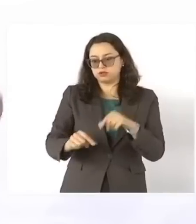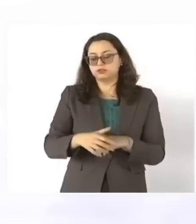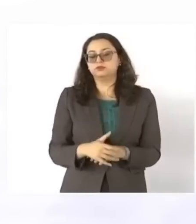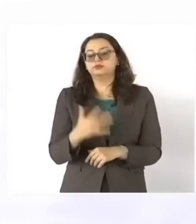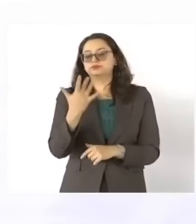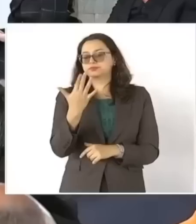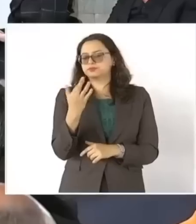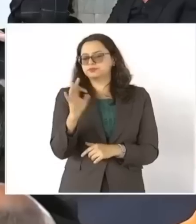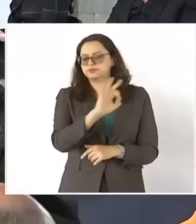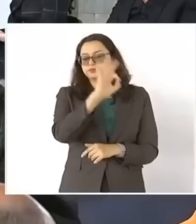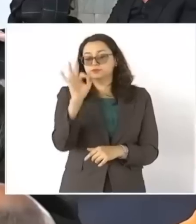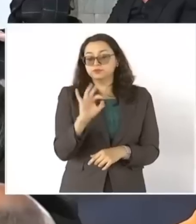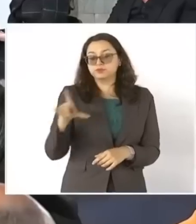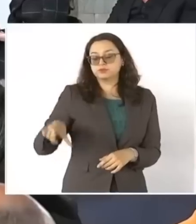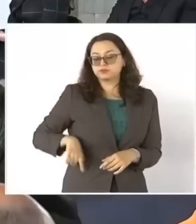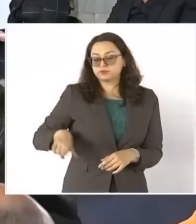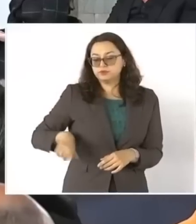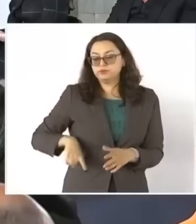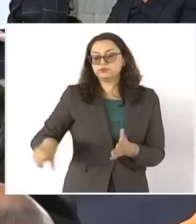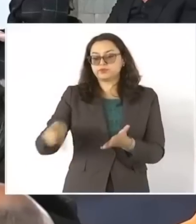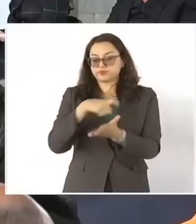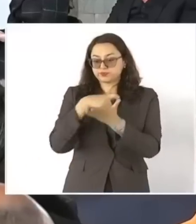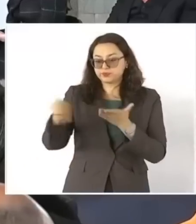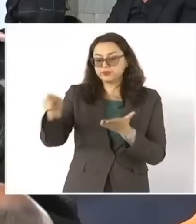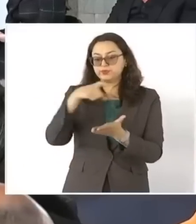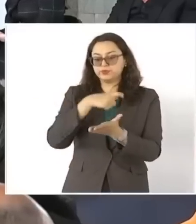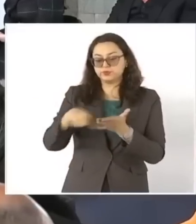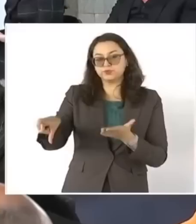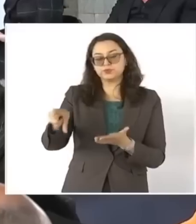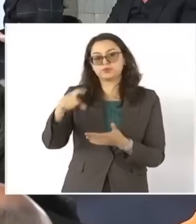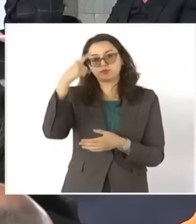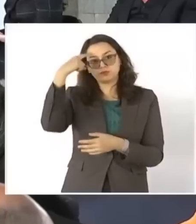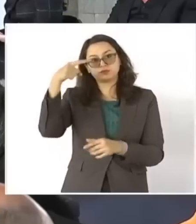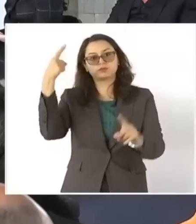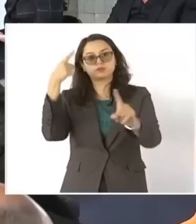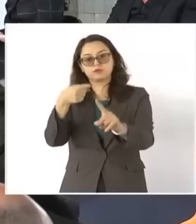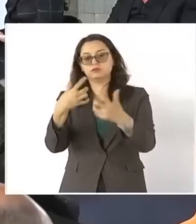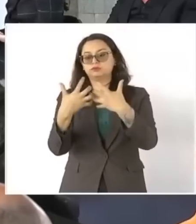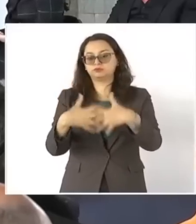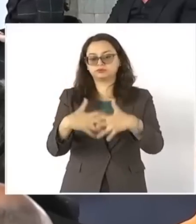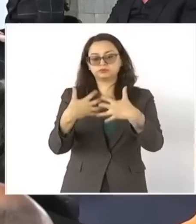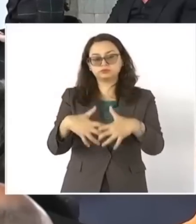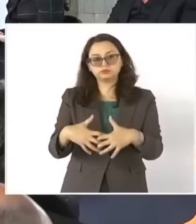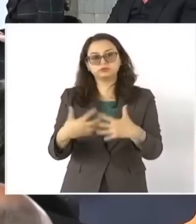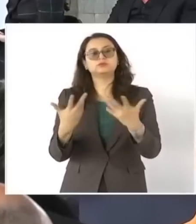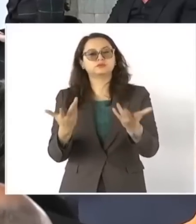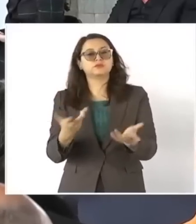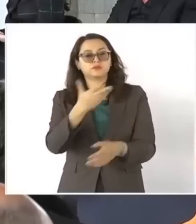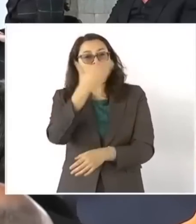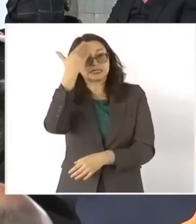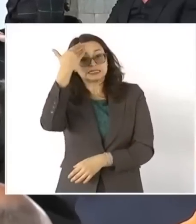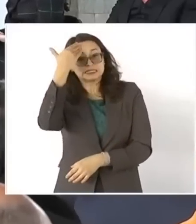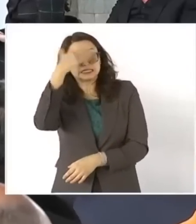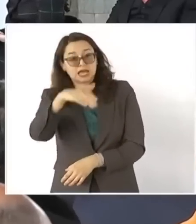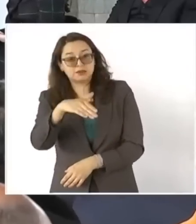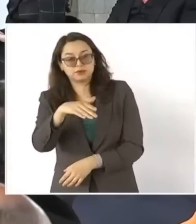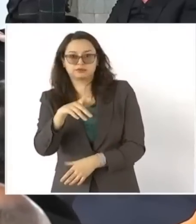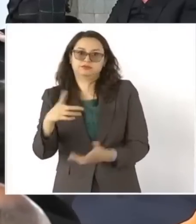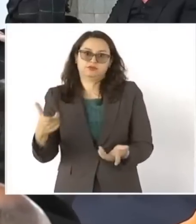vinculadas con la industria nacional las compras públicas como ustedes saben son un gran potencial